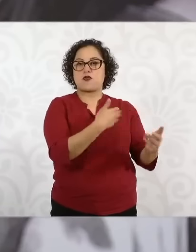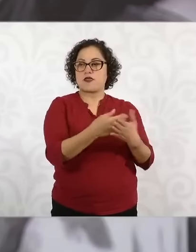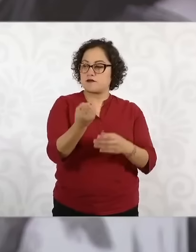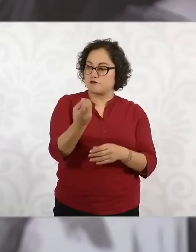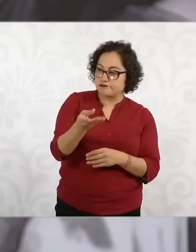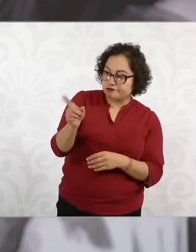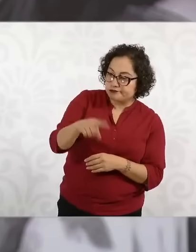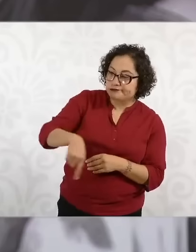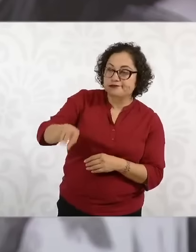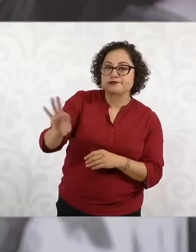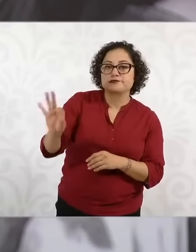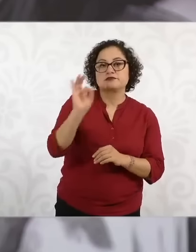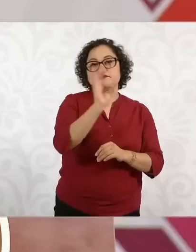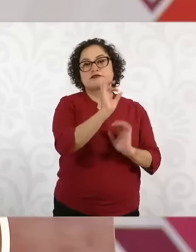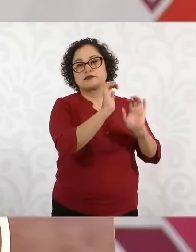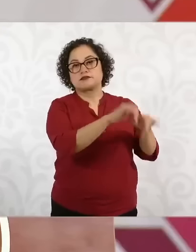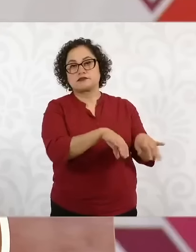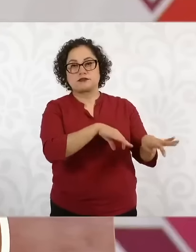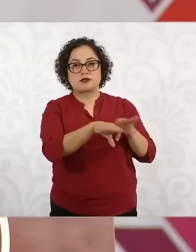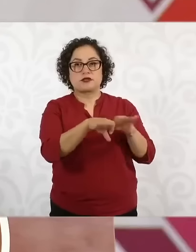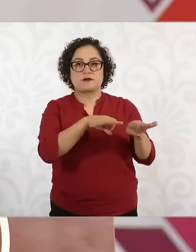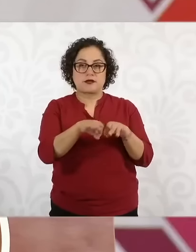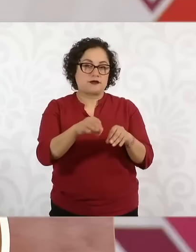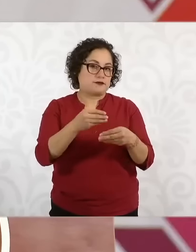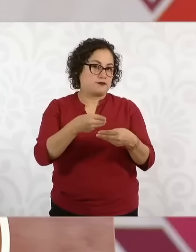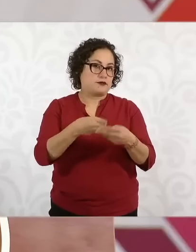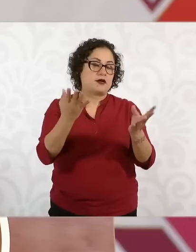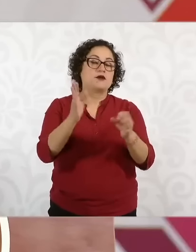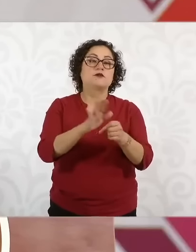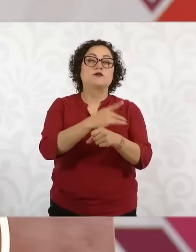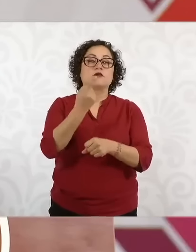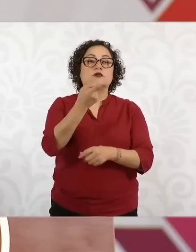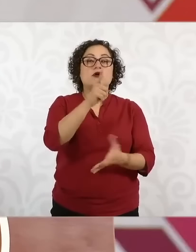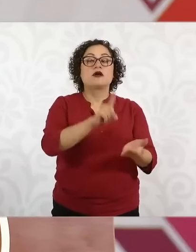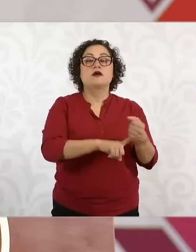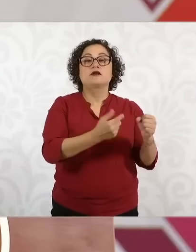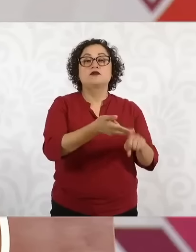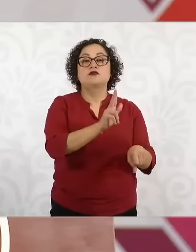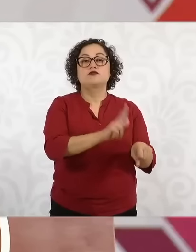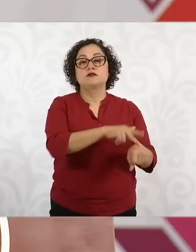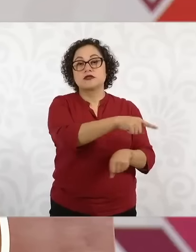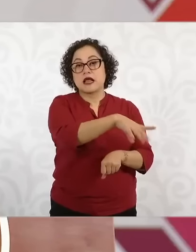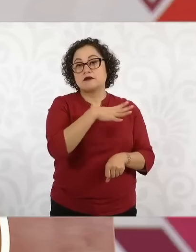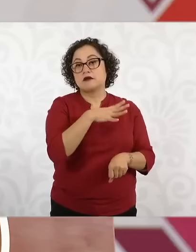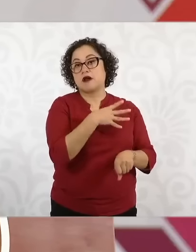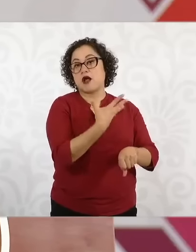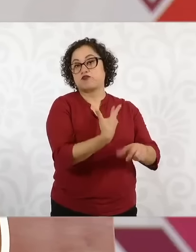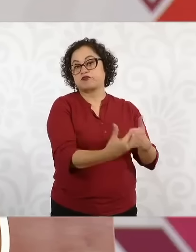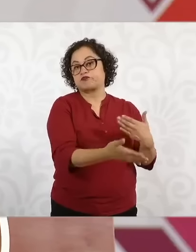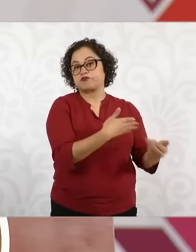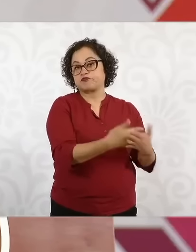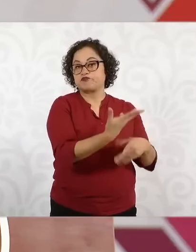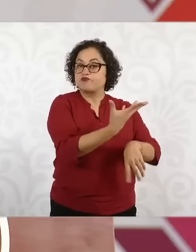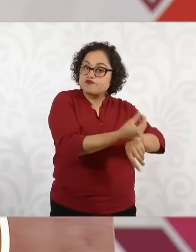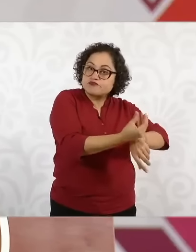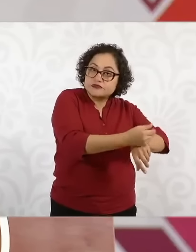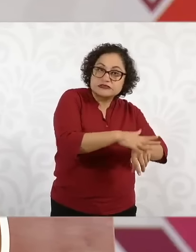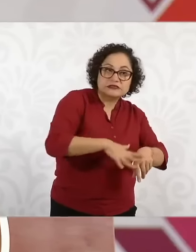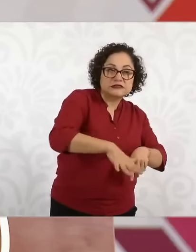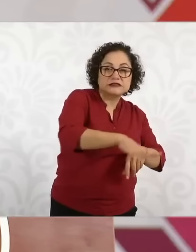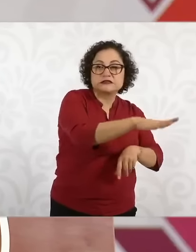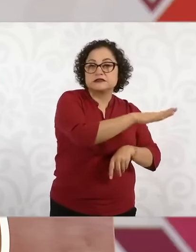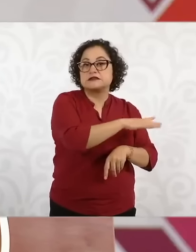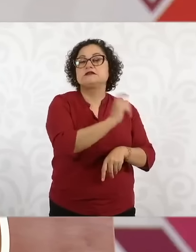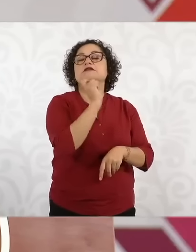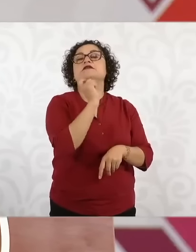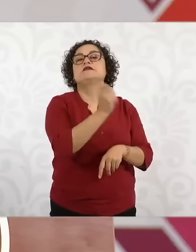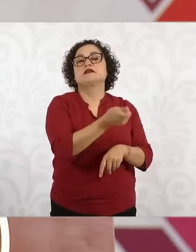eh casos desde la tecnología eh elementos y y procesos nos permiten ir identificando en dónde eh